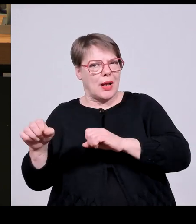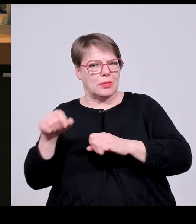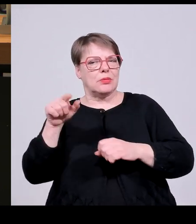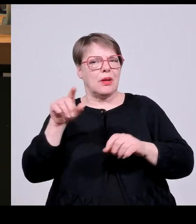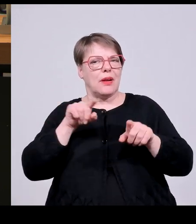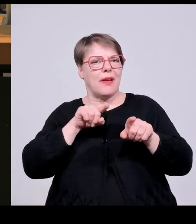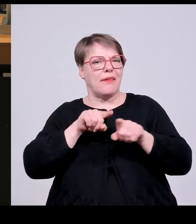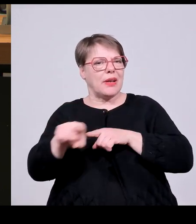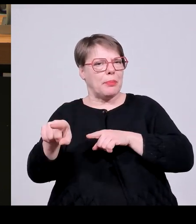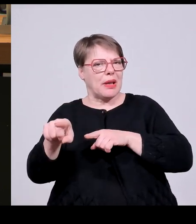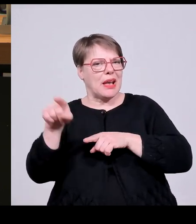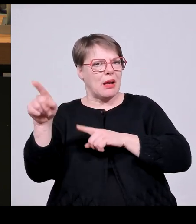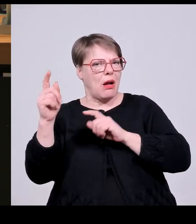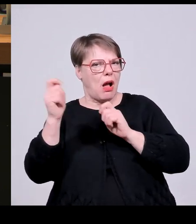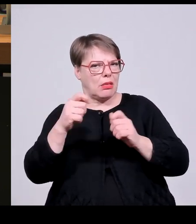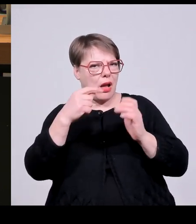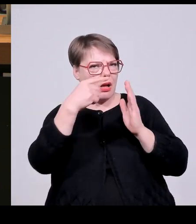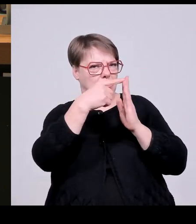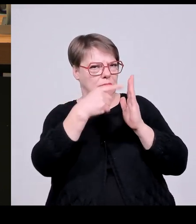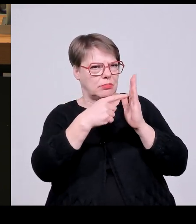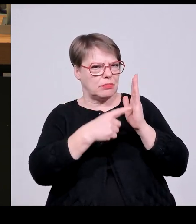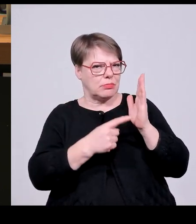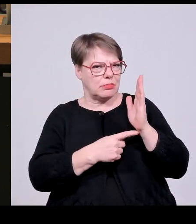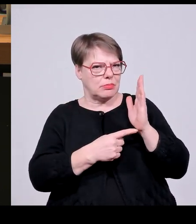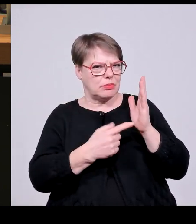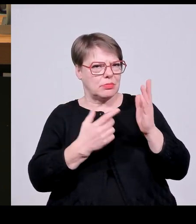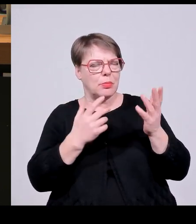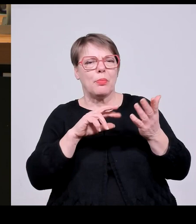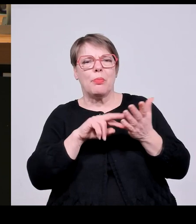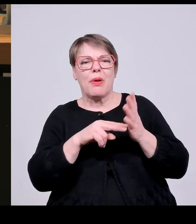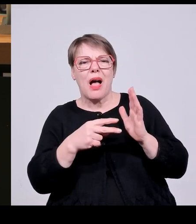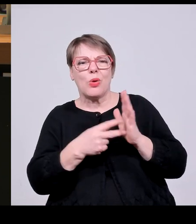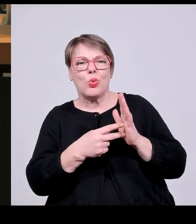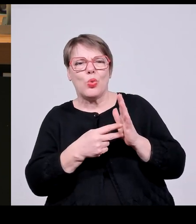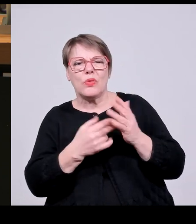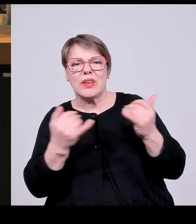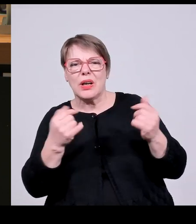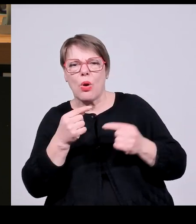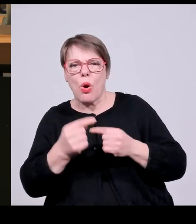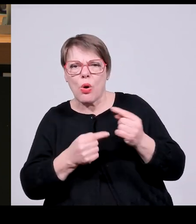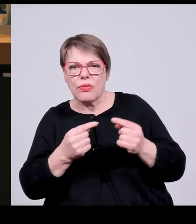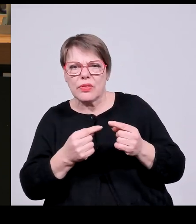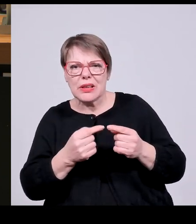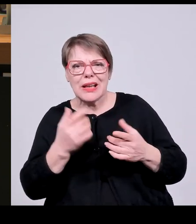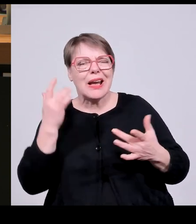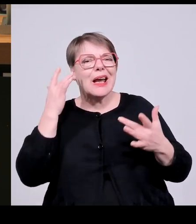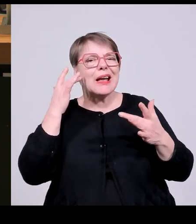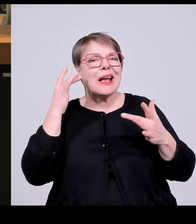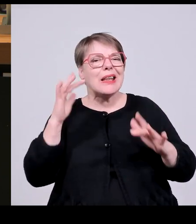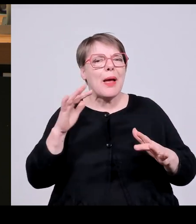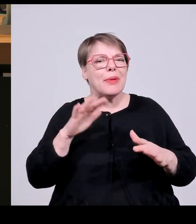Koalitionsvereinbarung reingeschrieben, dass wir den FNP von 1994 überprüfen wollen, überarbeiten.